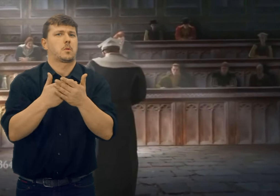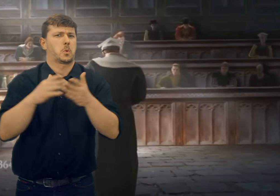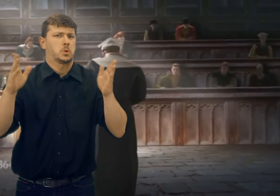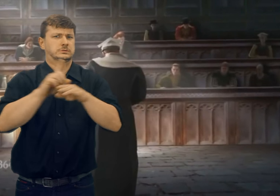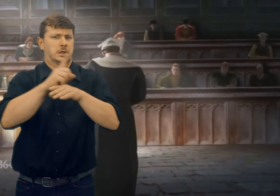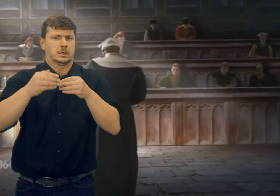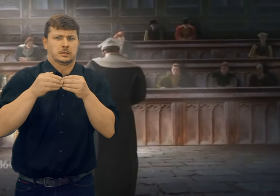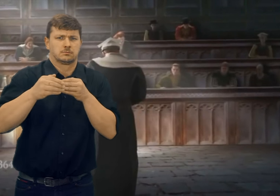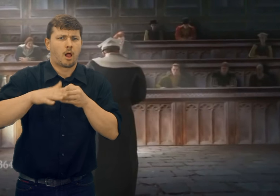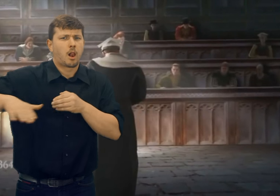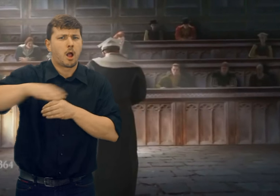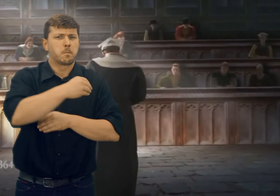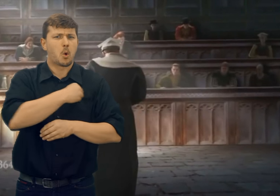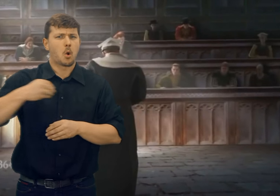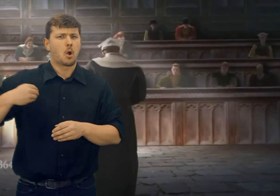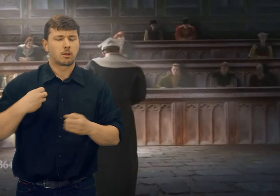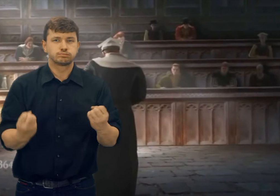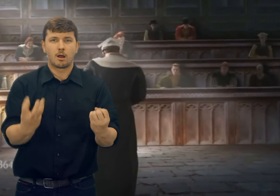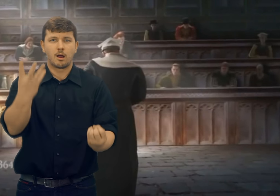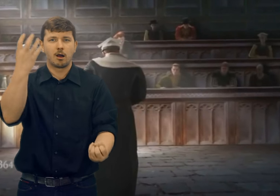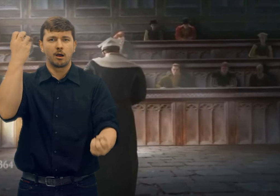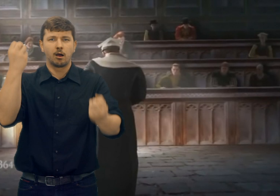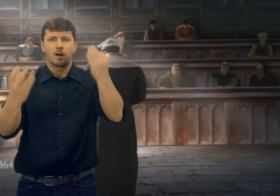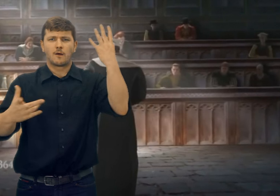Darum begann wohl auch kurze Zeit später das Land Polen überall aufzublühen.